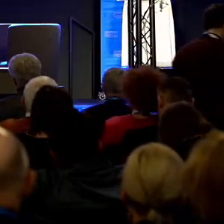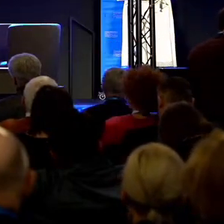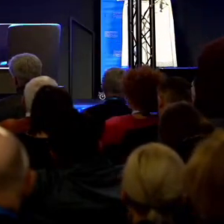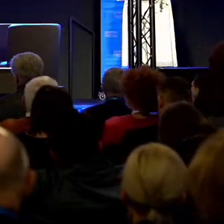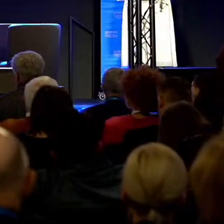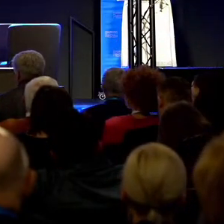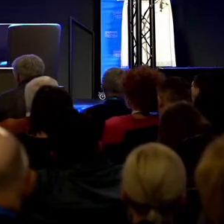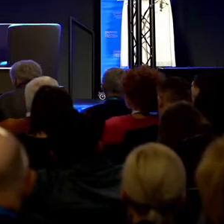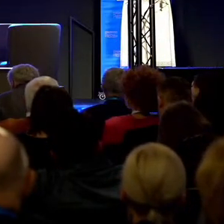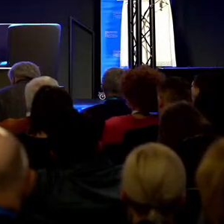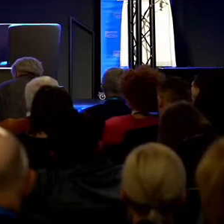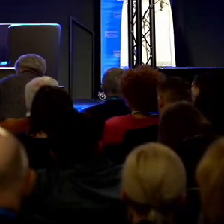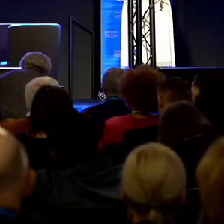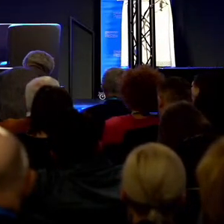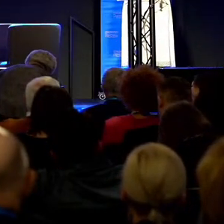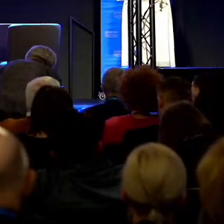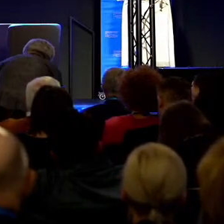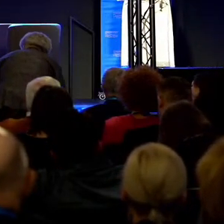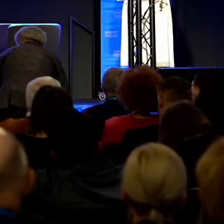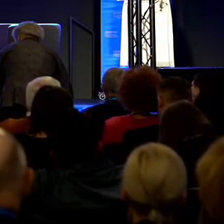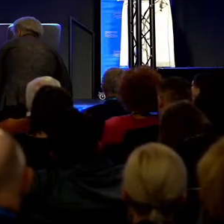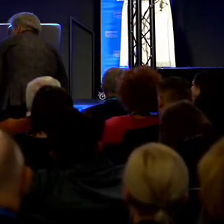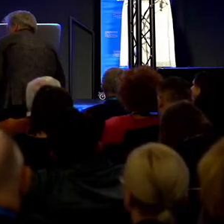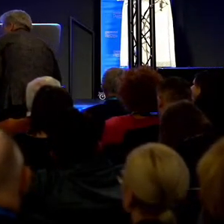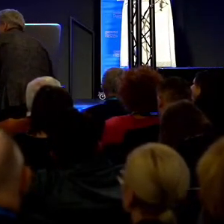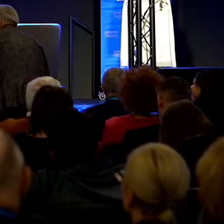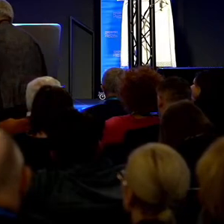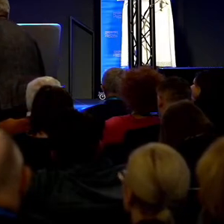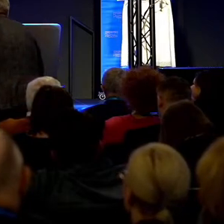A moderatorem tej debaty będzie pan Karol Janas,